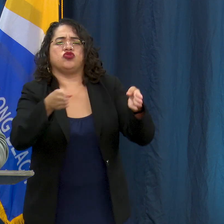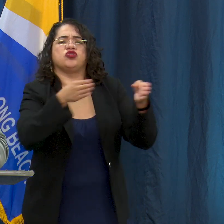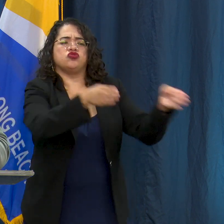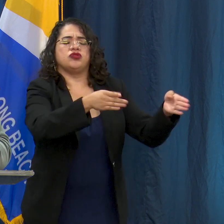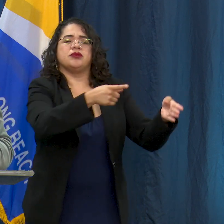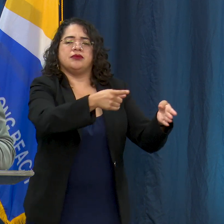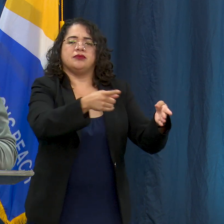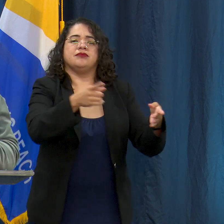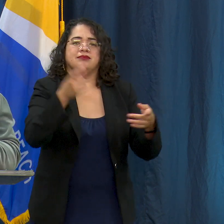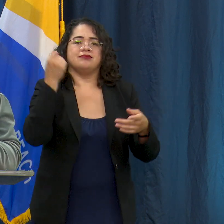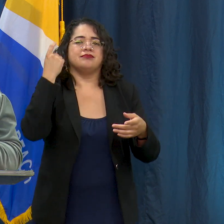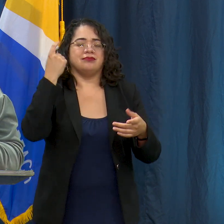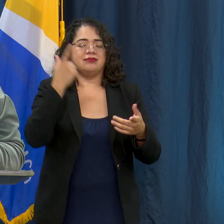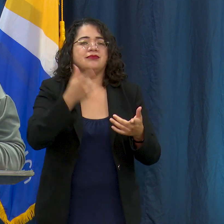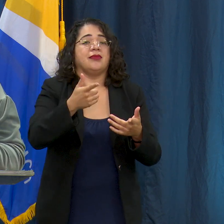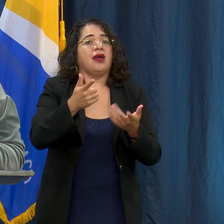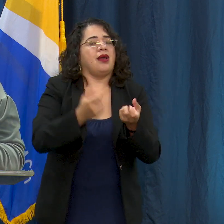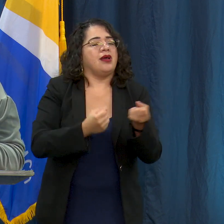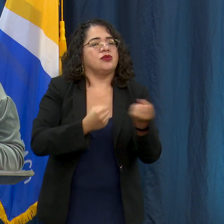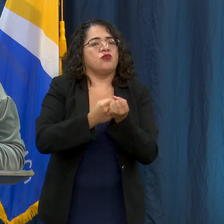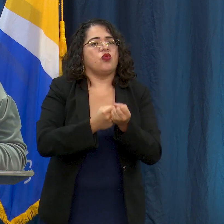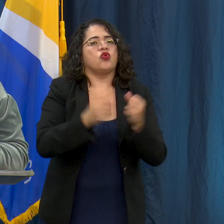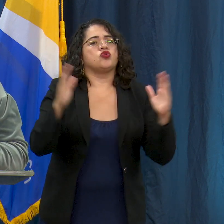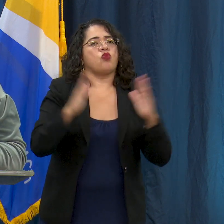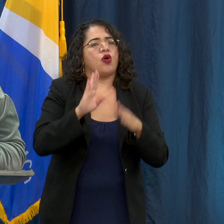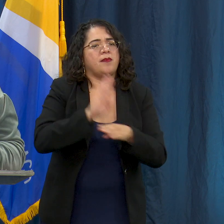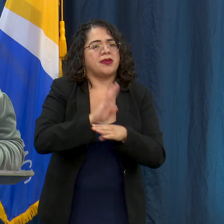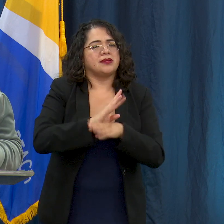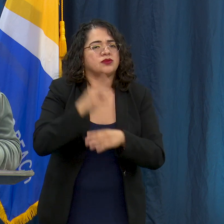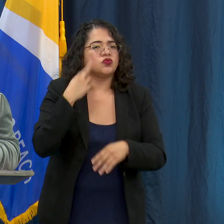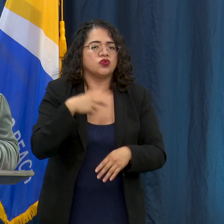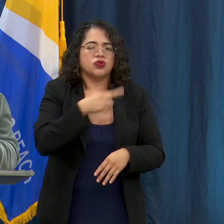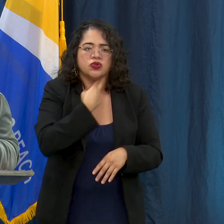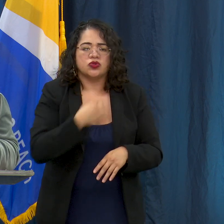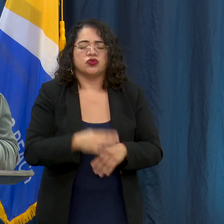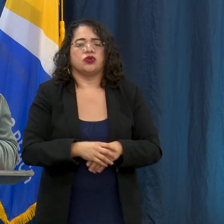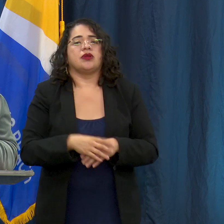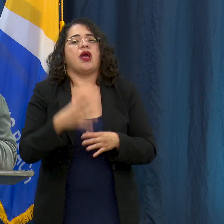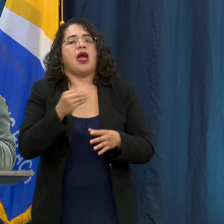de pequeñas m presses a la comunidad mess espacio para interact o al mientras